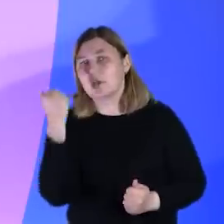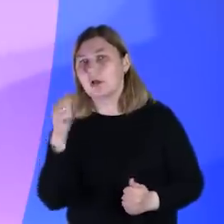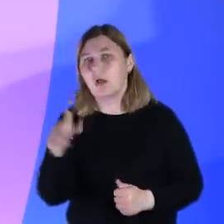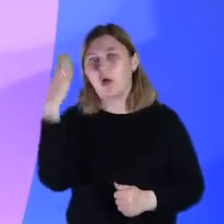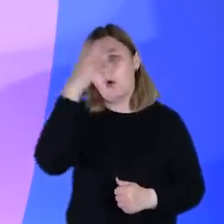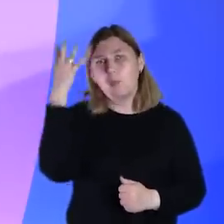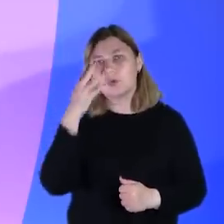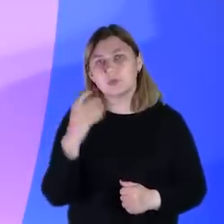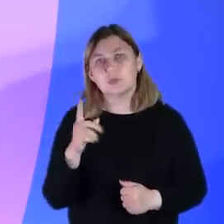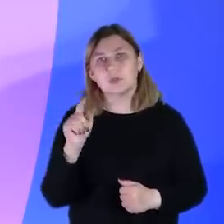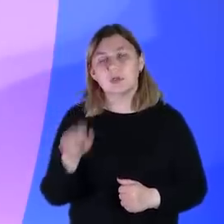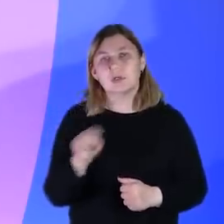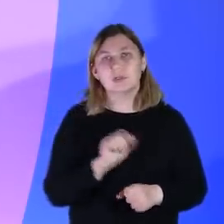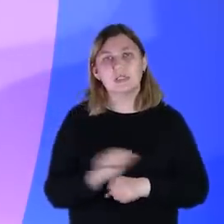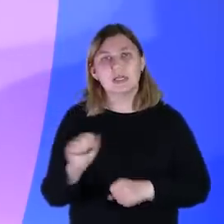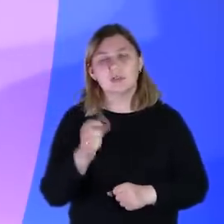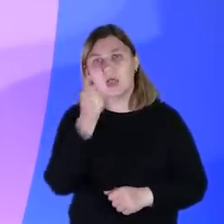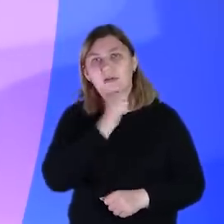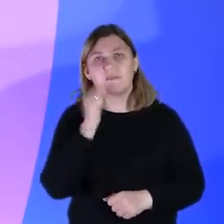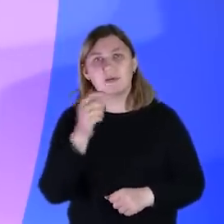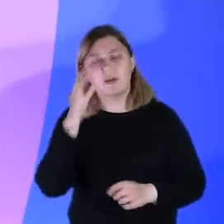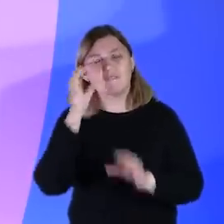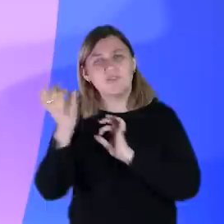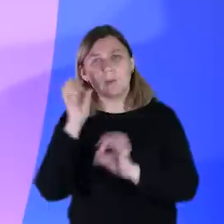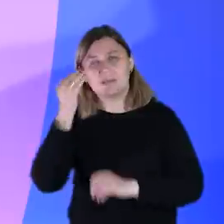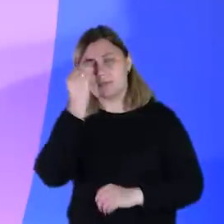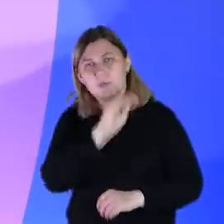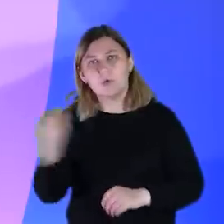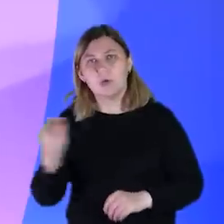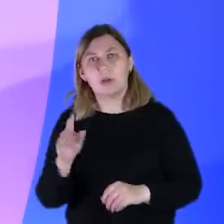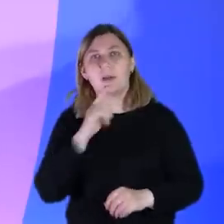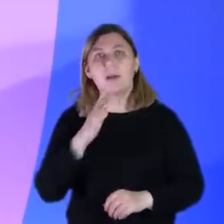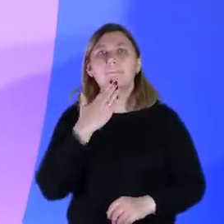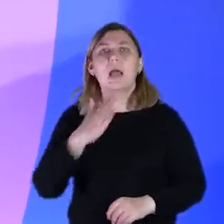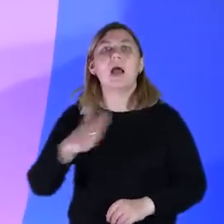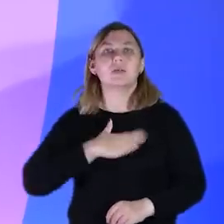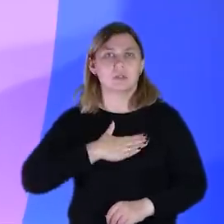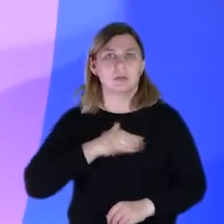komunistyczne... A więc tacy informatorzy, którzy współpracowali z pobudek patriotycznych z